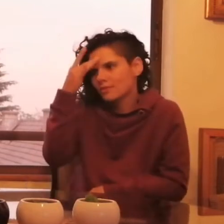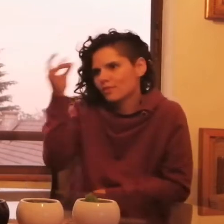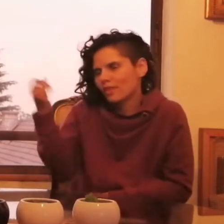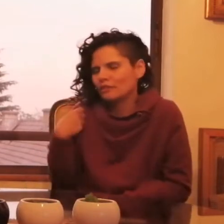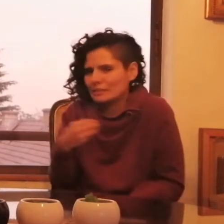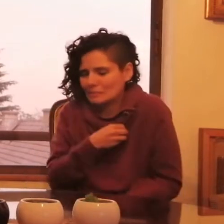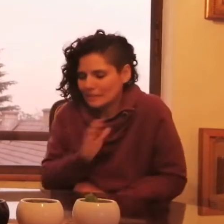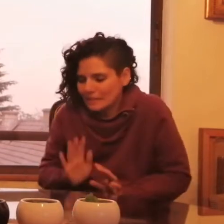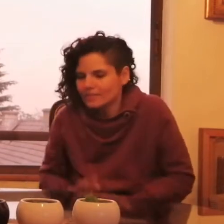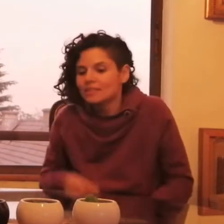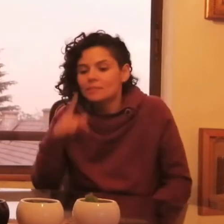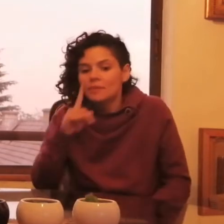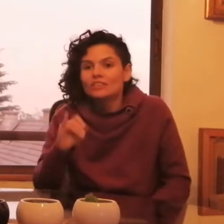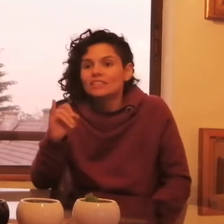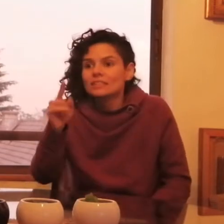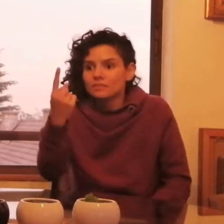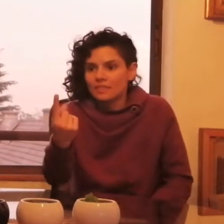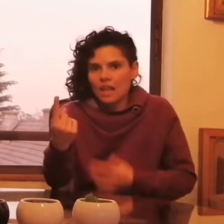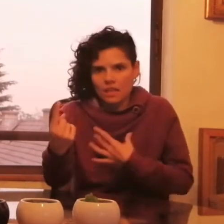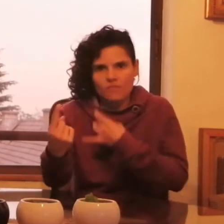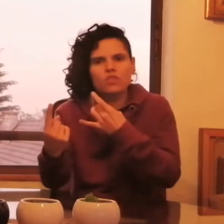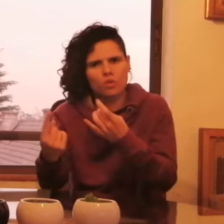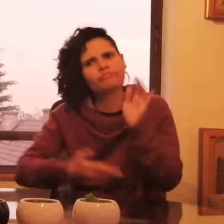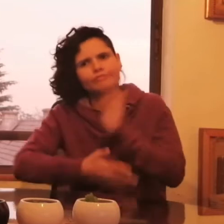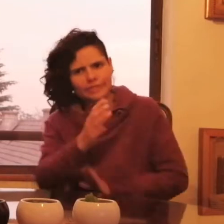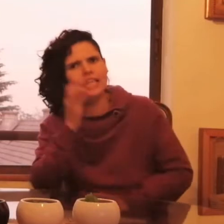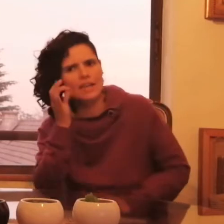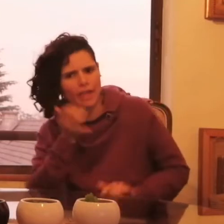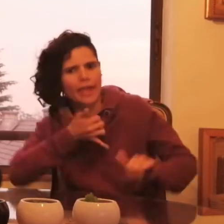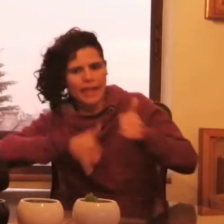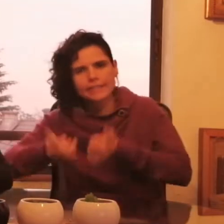pero que me invitó onda oye vamos a tomarnos una cerveza y yo ya vamos onda